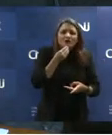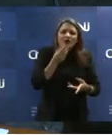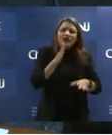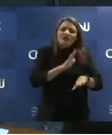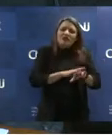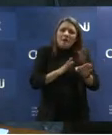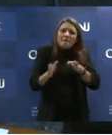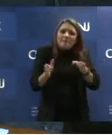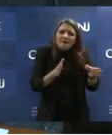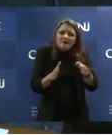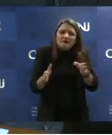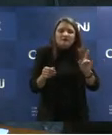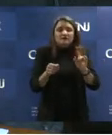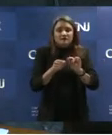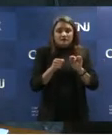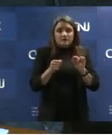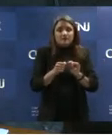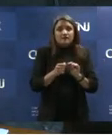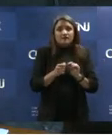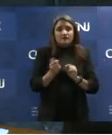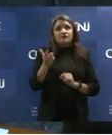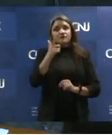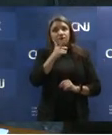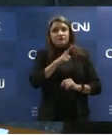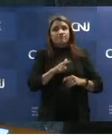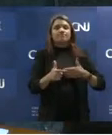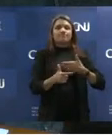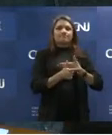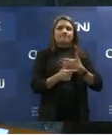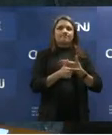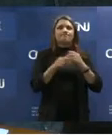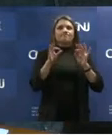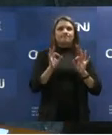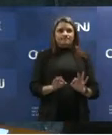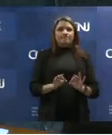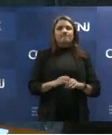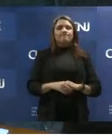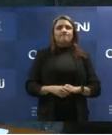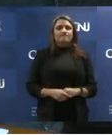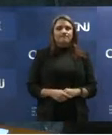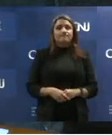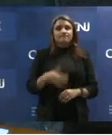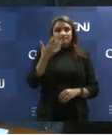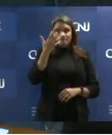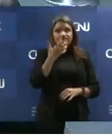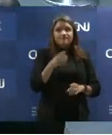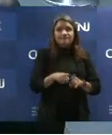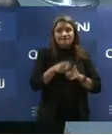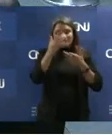e execute suas funções com bastante dignidade e seriedade. Muito obrigado, presidente. Desculpe. Muito obrigado.